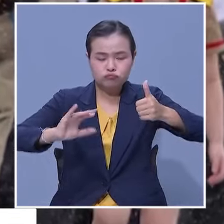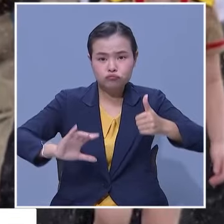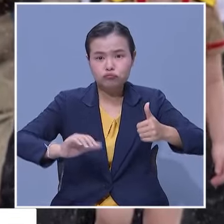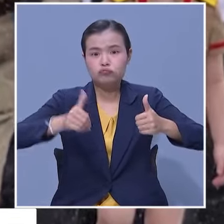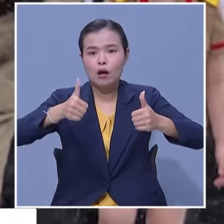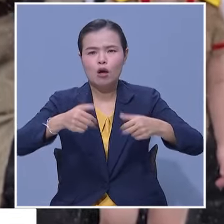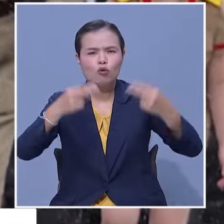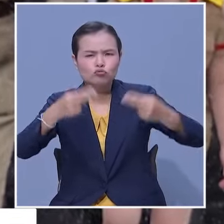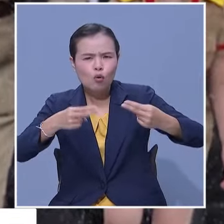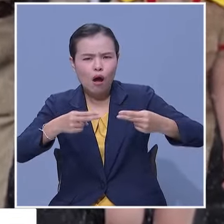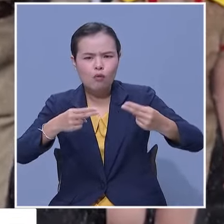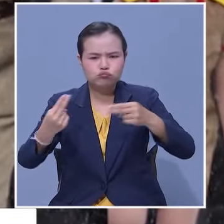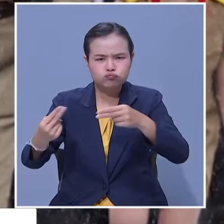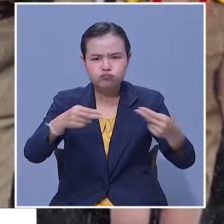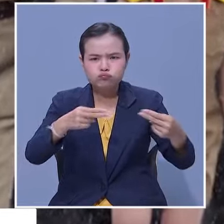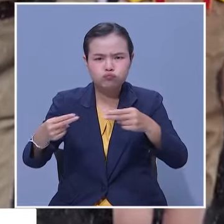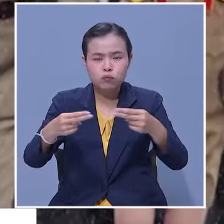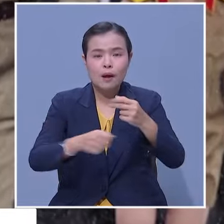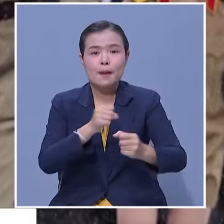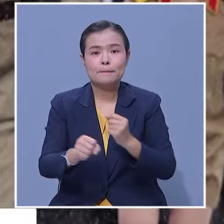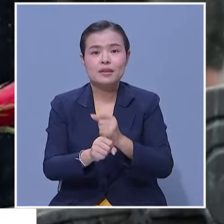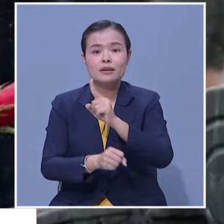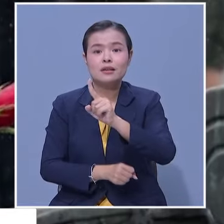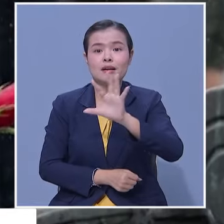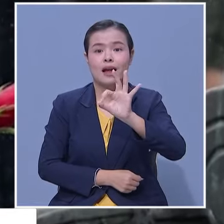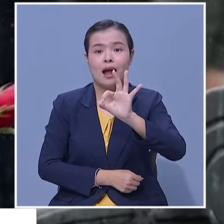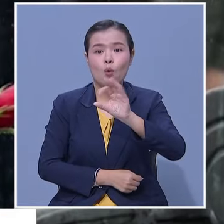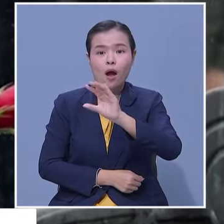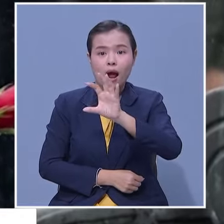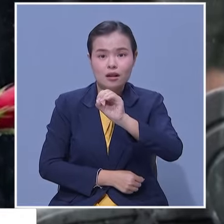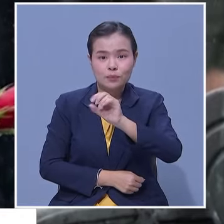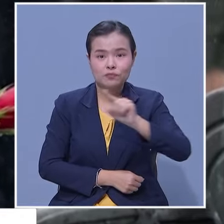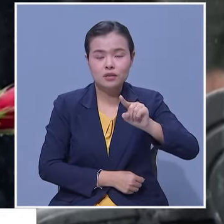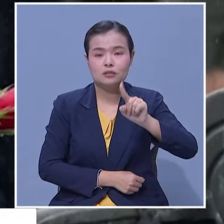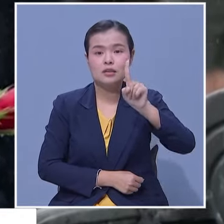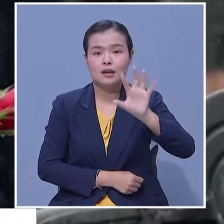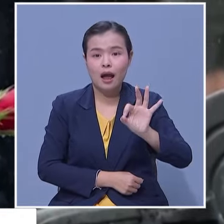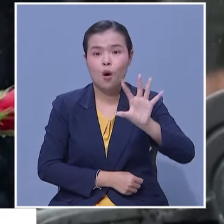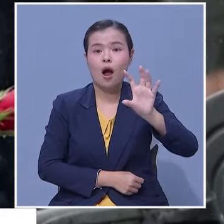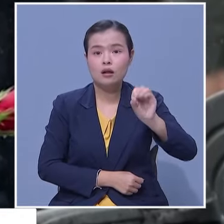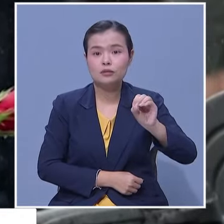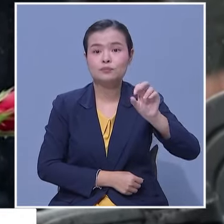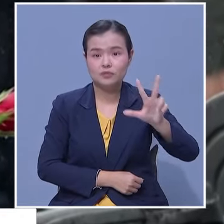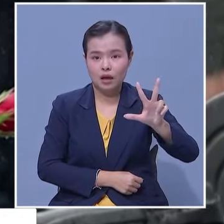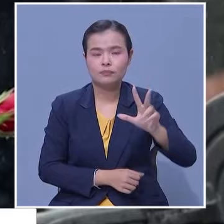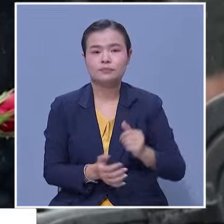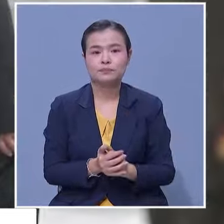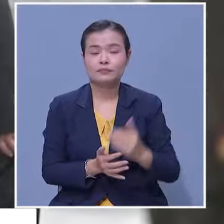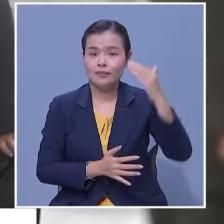สงครามกันไปมาในช่วงปี 1950 ถปี 1953 ขณะที่ฝั่งของเกาหลีใต้เเองนะคะก็ไม่ได้